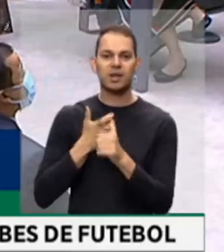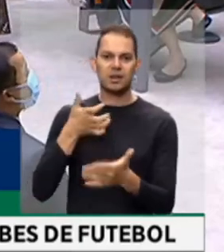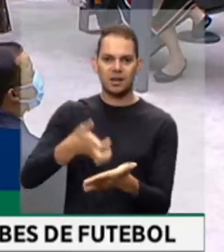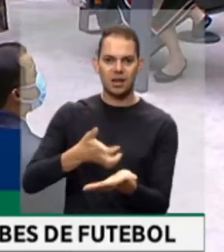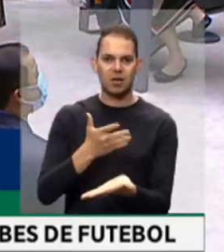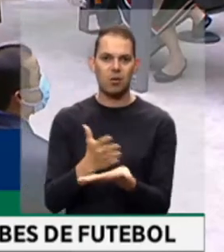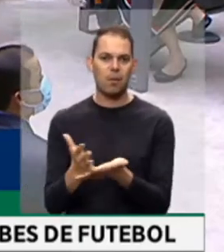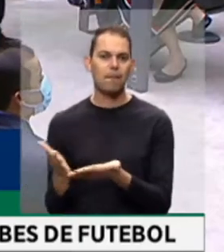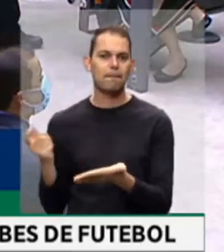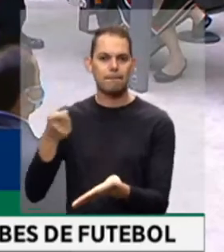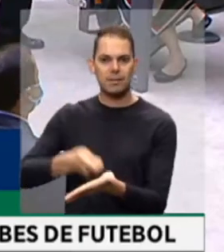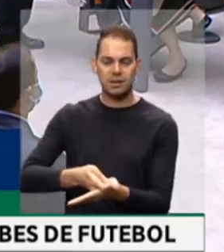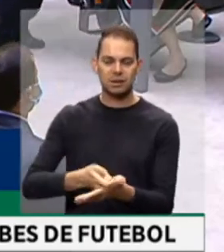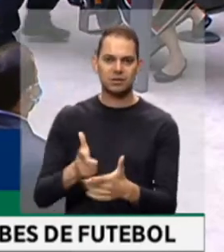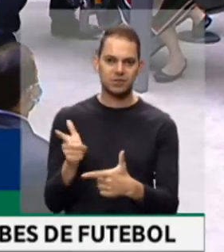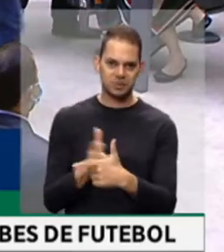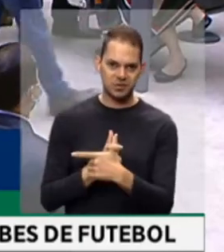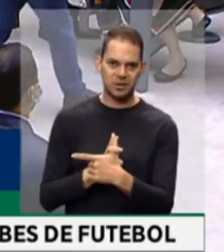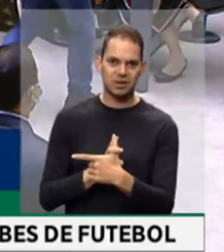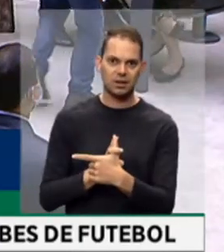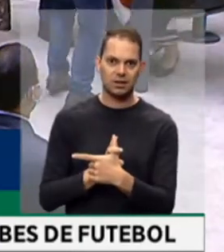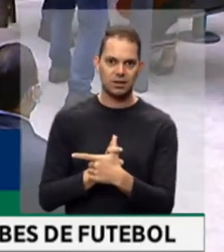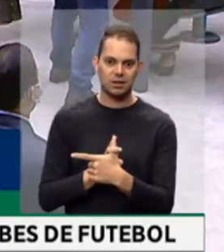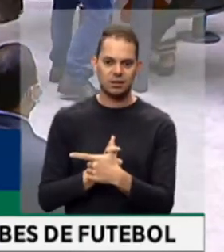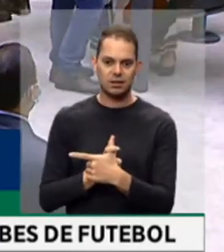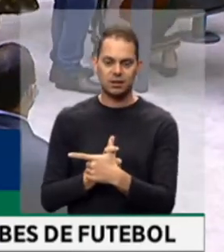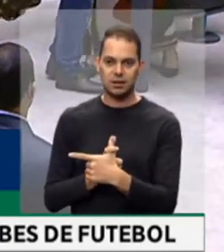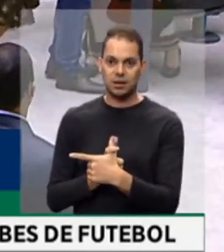NESSE PROJETO DE LEI 1013, RESOLVERAM SUSPENDER ESSE... ESSE PARCELAMENTO,